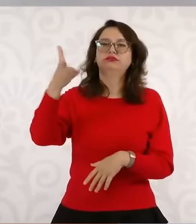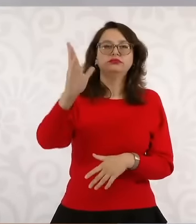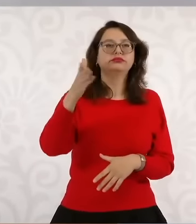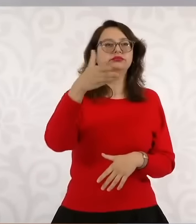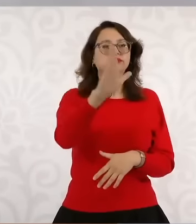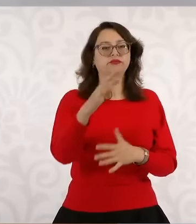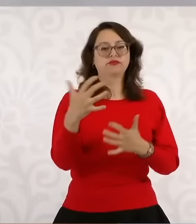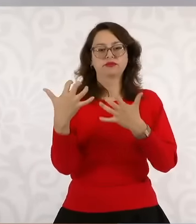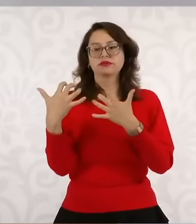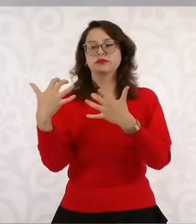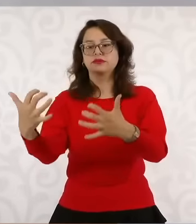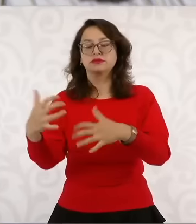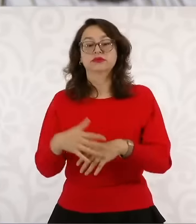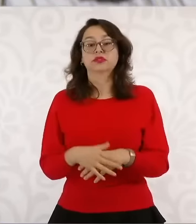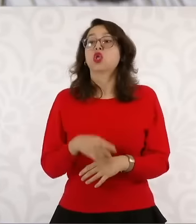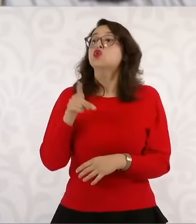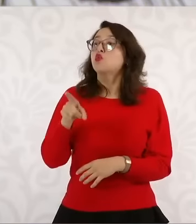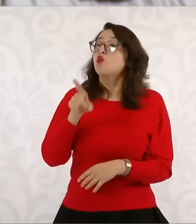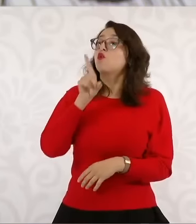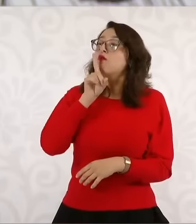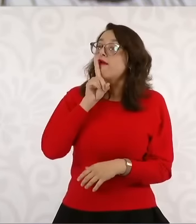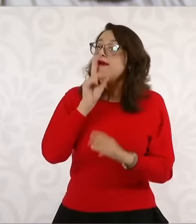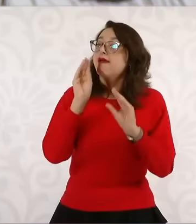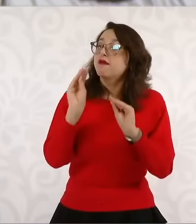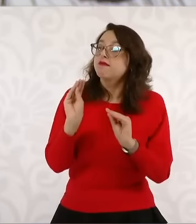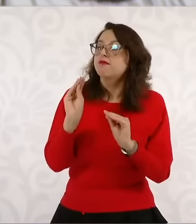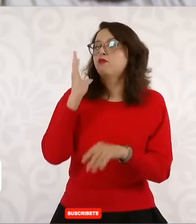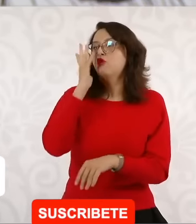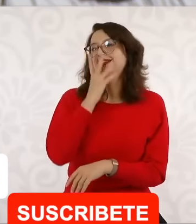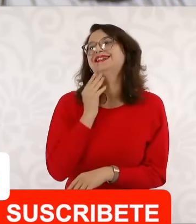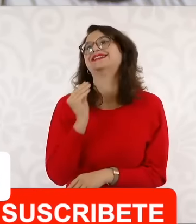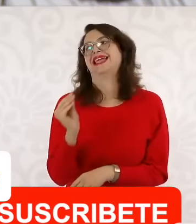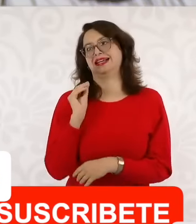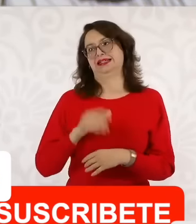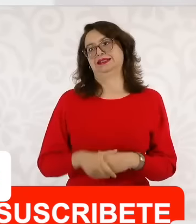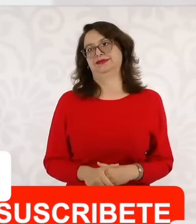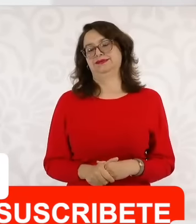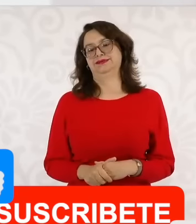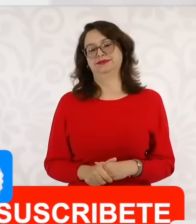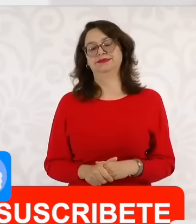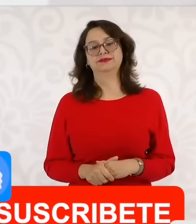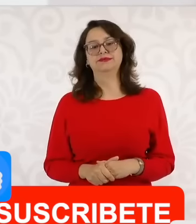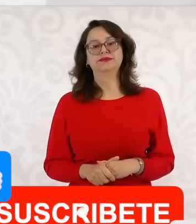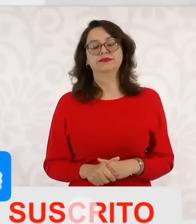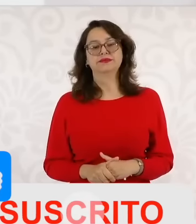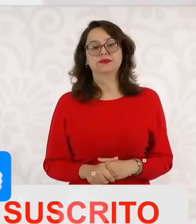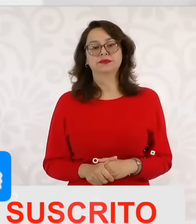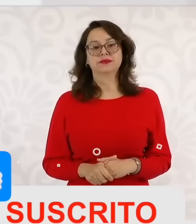decían a las mujeres, ¿no? Calladita te ves más bonita. Bueno, no sé si a alguien se lo dijeron